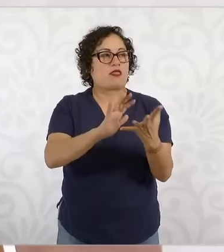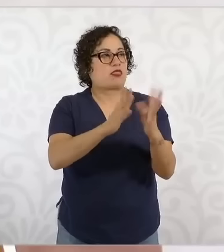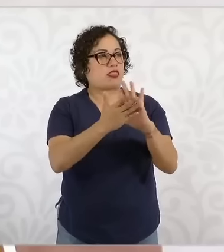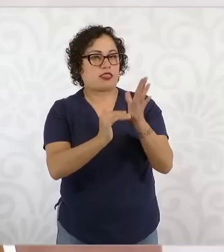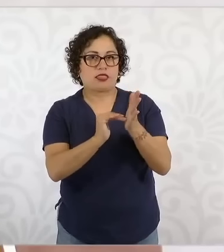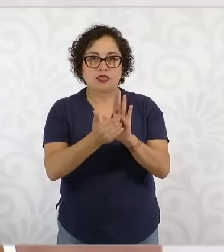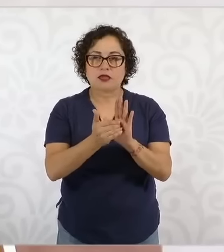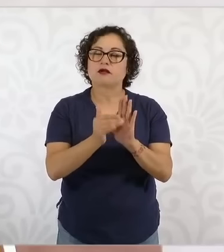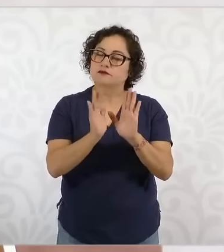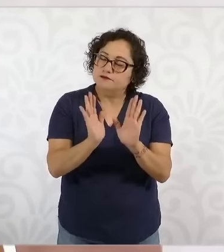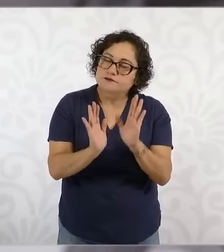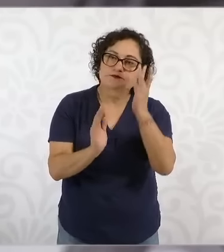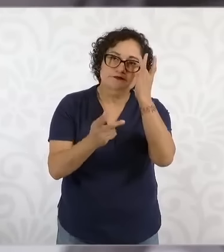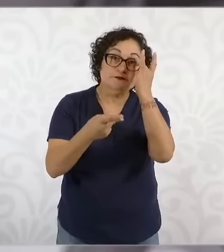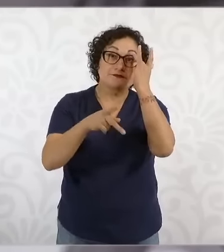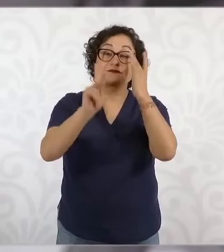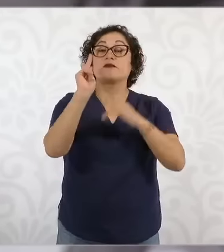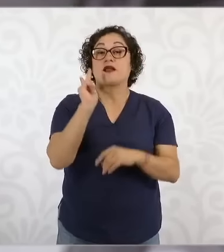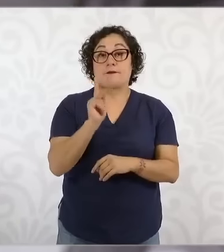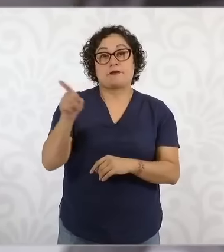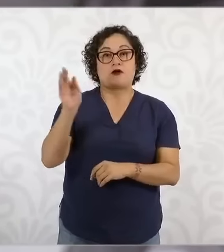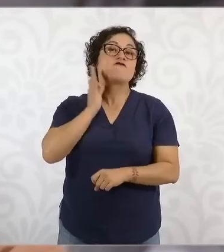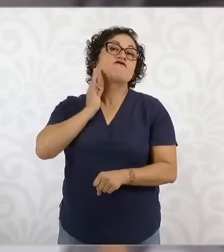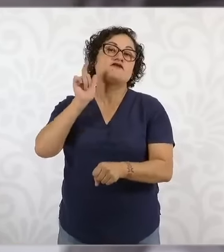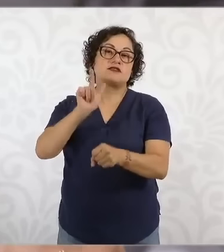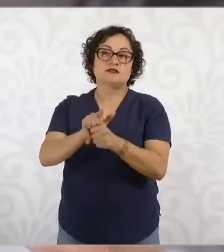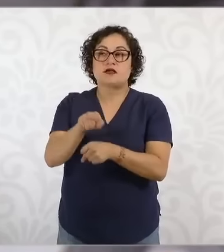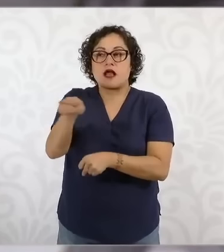Pero ya le corresponde a la fiscalía ver si hubo delito o no